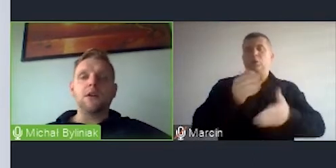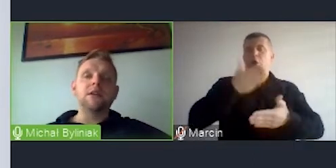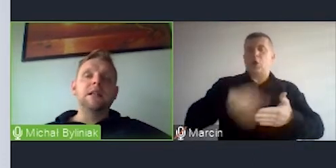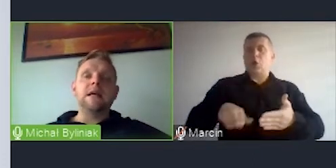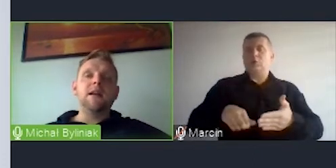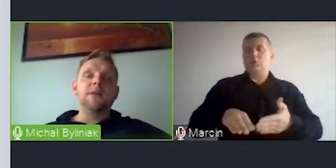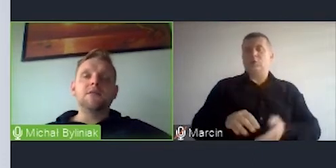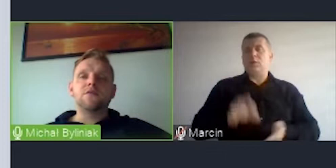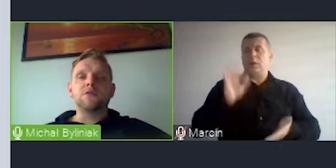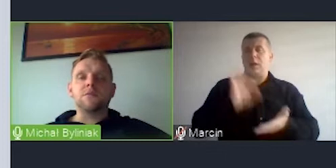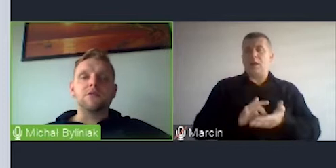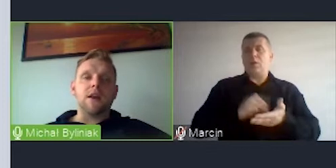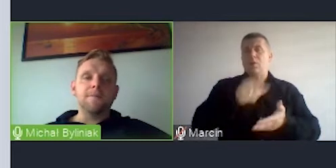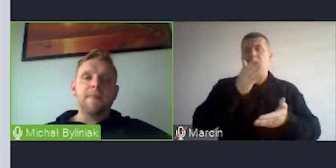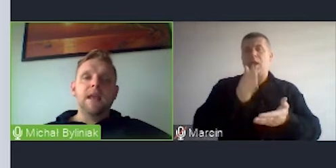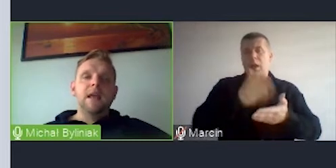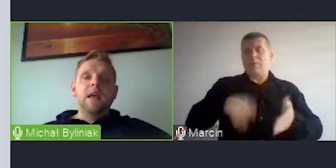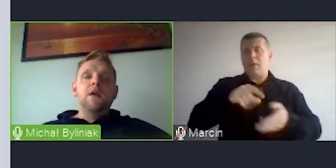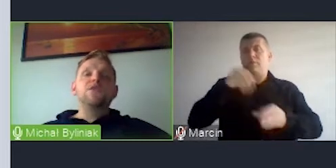akurat te elementy są w szóstym rozdziale.